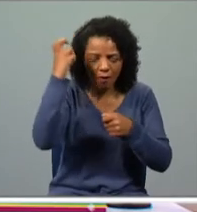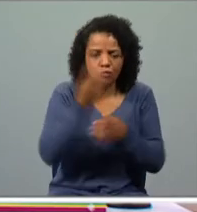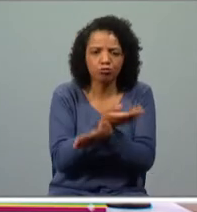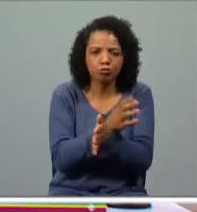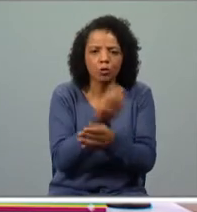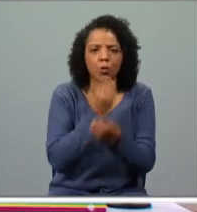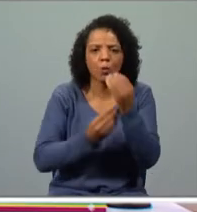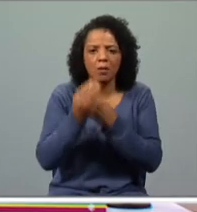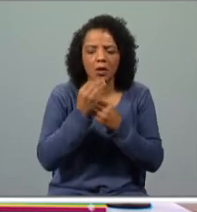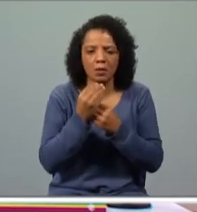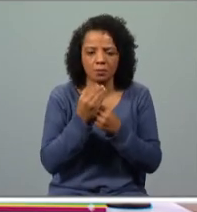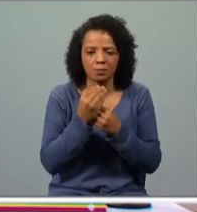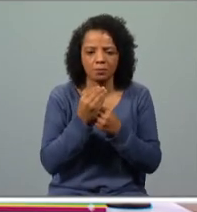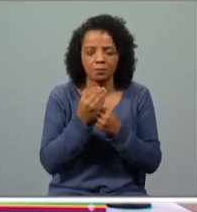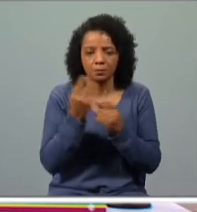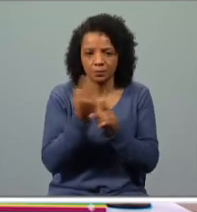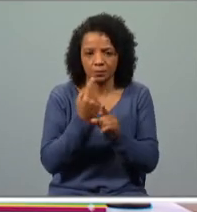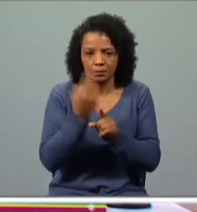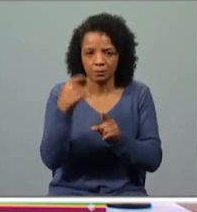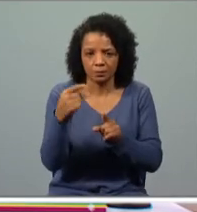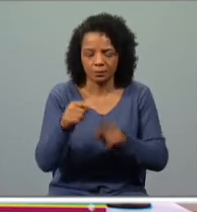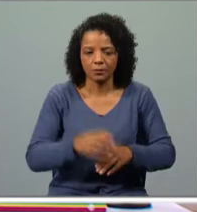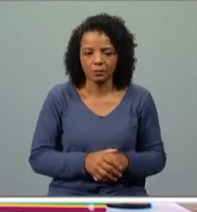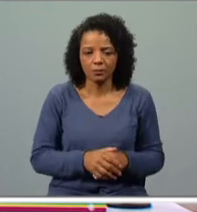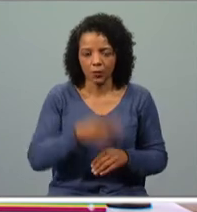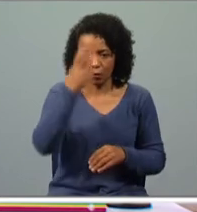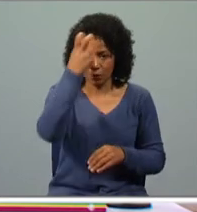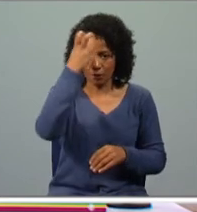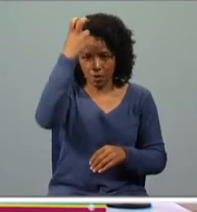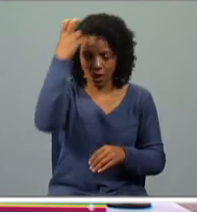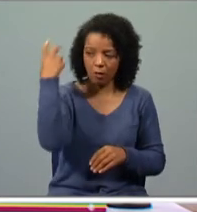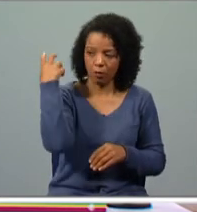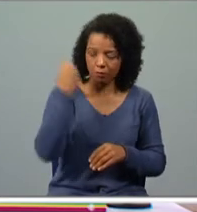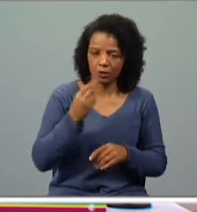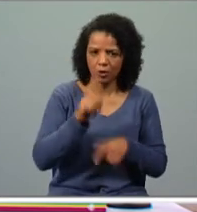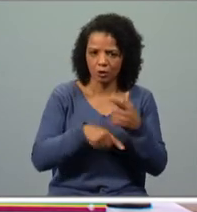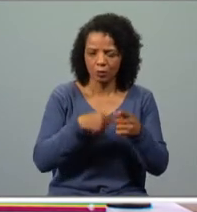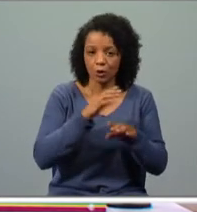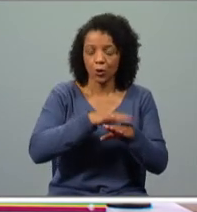para comer ô que ele trazia às costas e nas sombras provocadas pelo 吃，他曾經帶來的基佬回到由